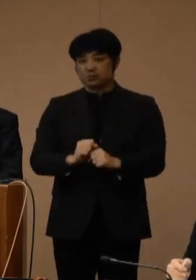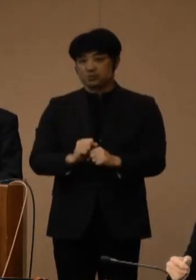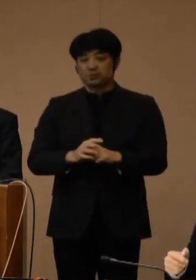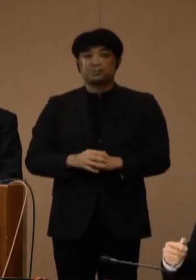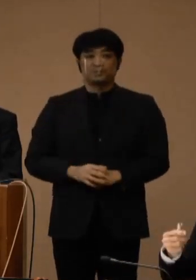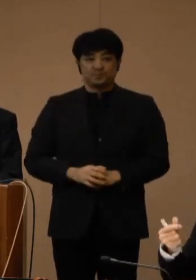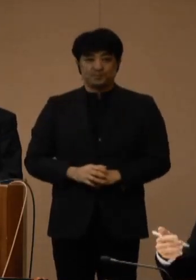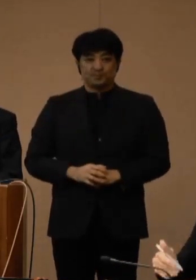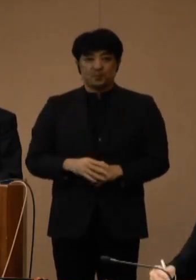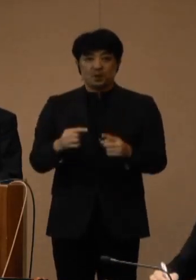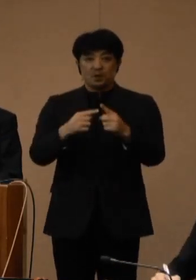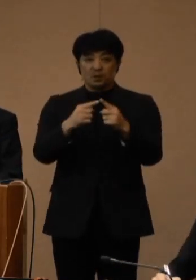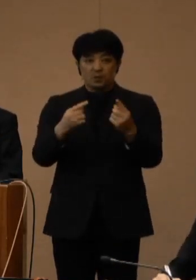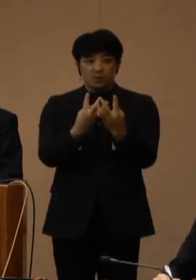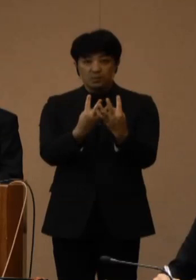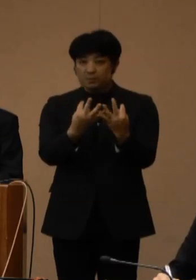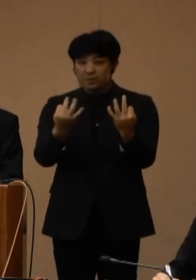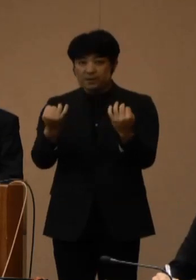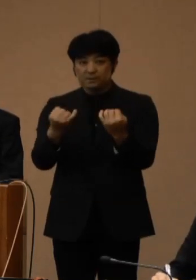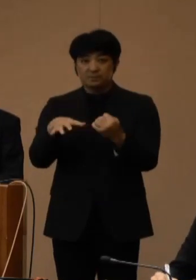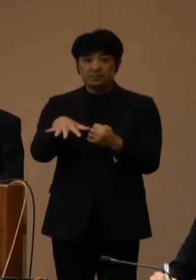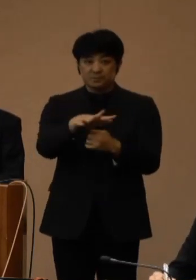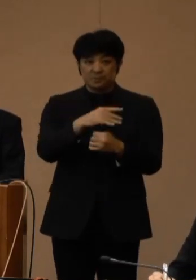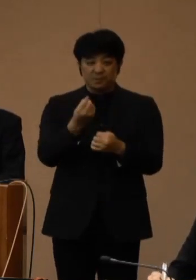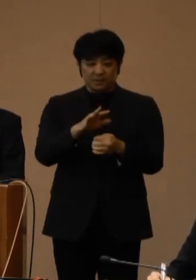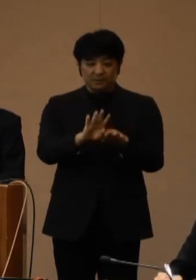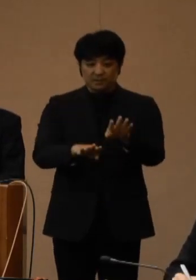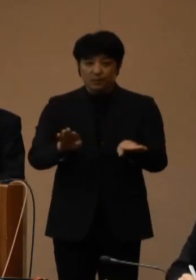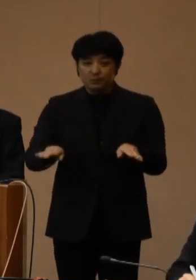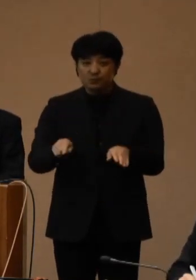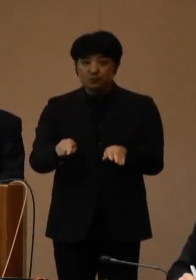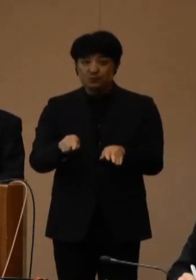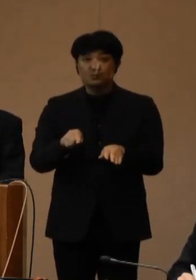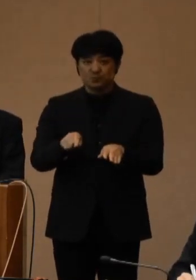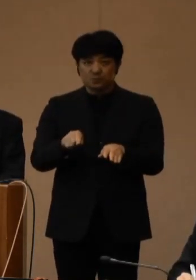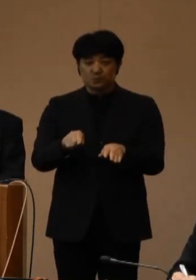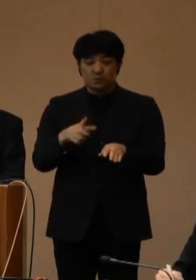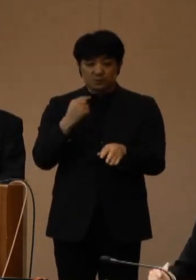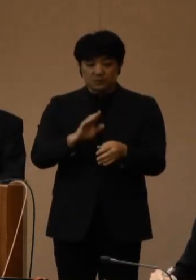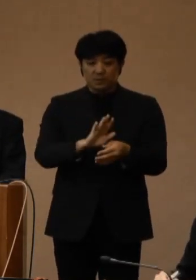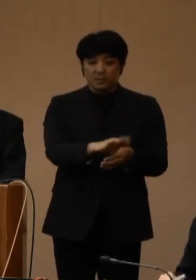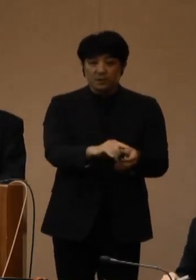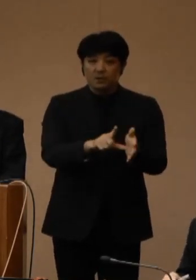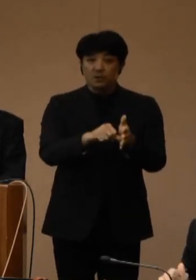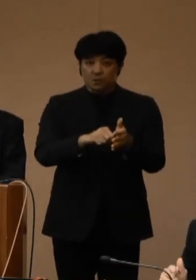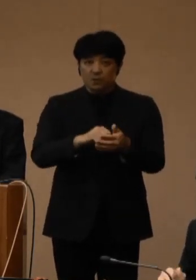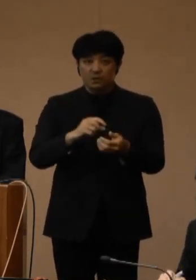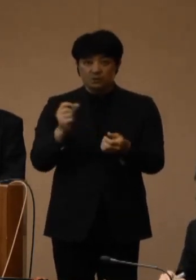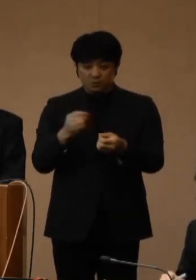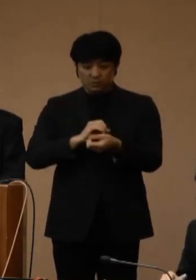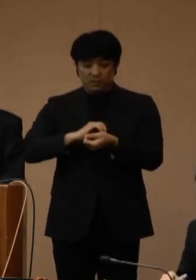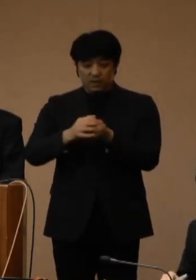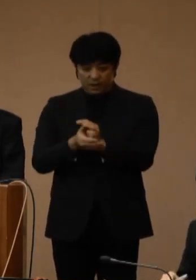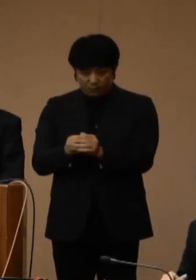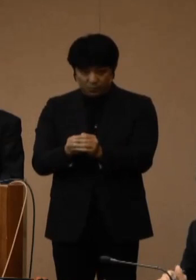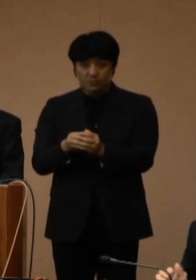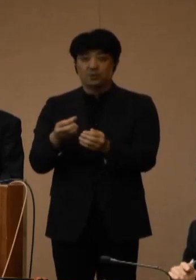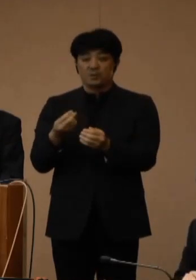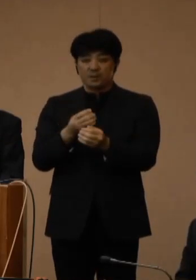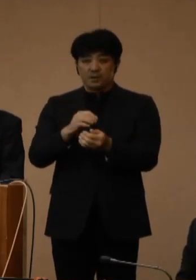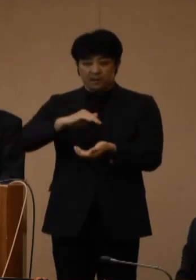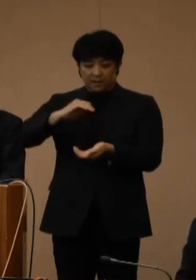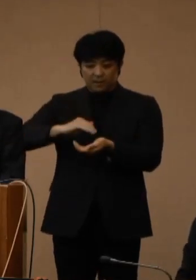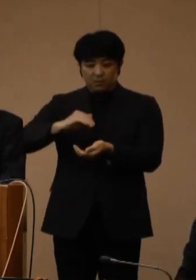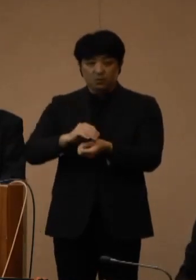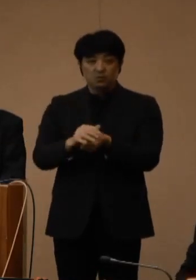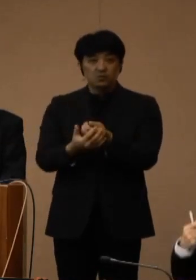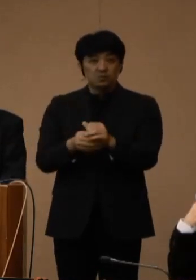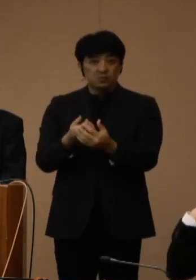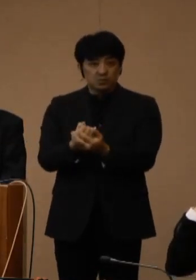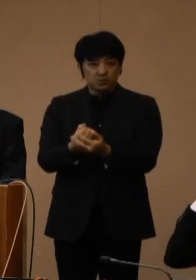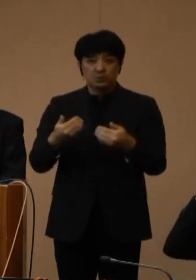不特定多数が触れるものに触ったときは、早めに手を洗うかアルコール消毒をすること。